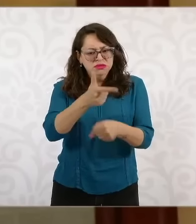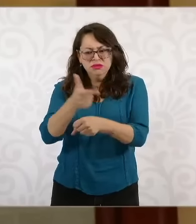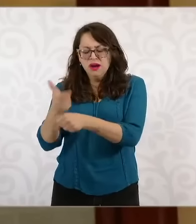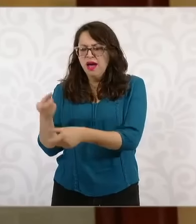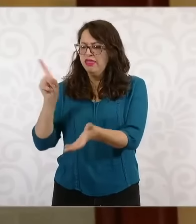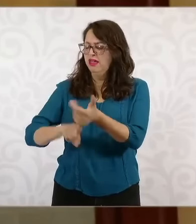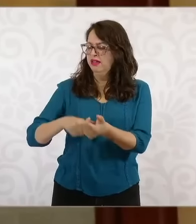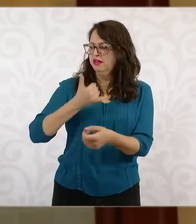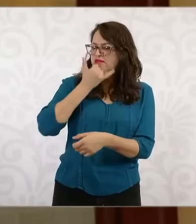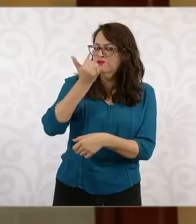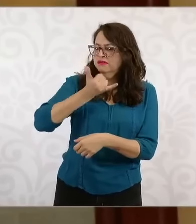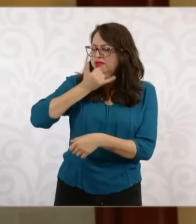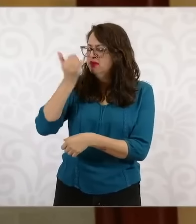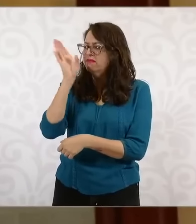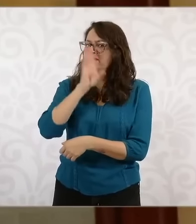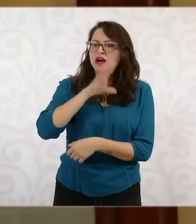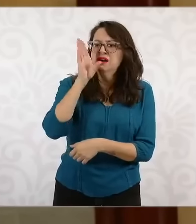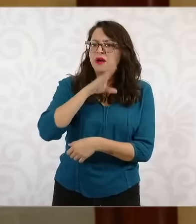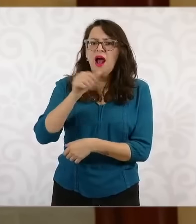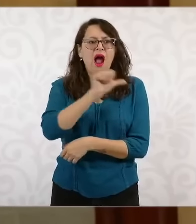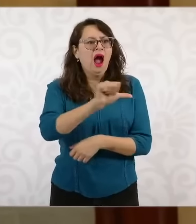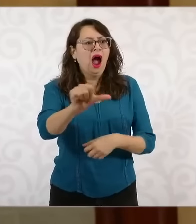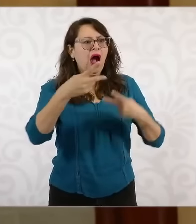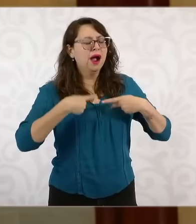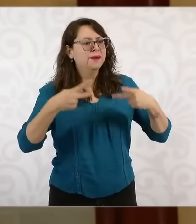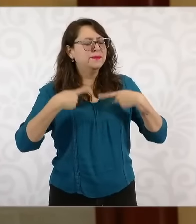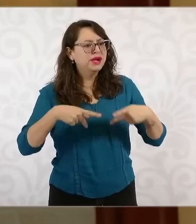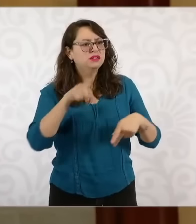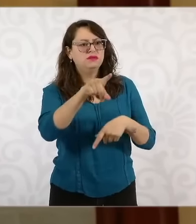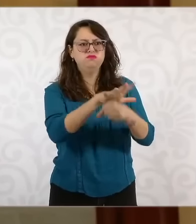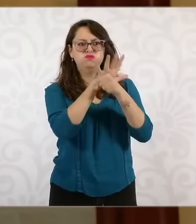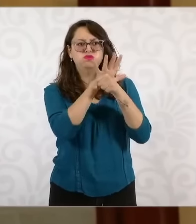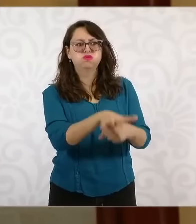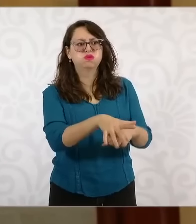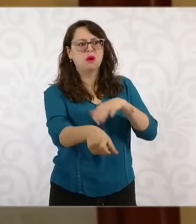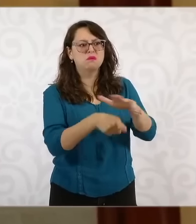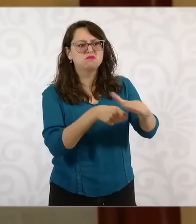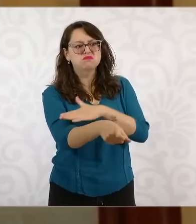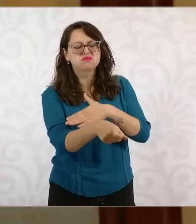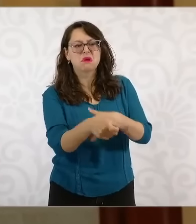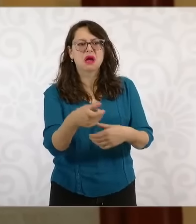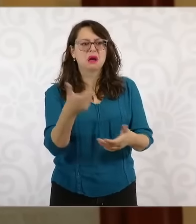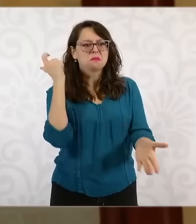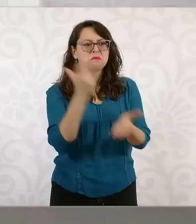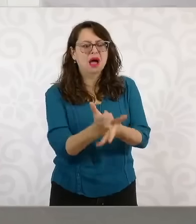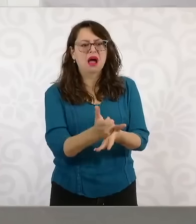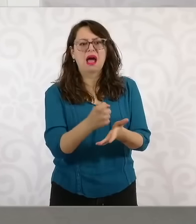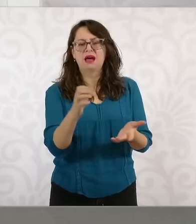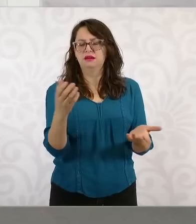o cobranzas que en algún momento le llegaron a la presidenta eh las la información de esos casos,